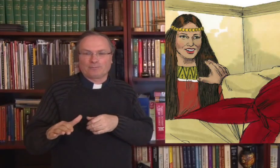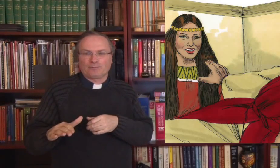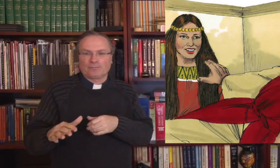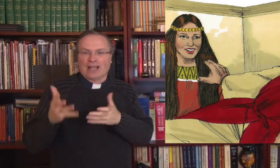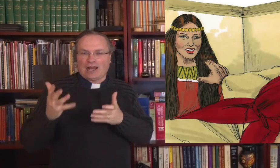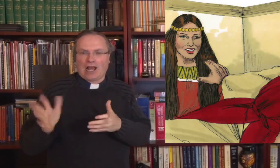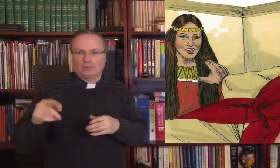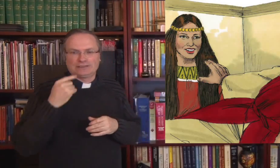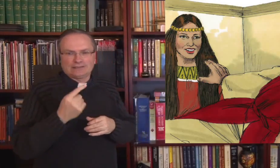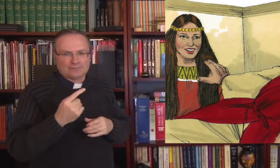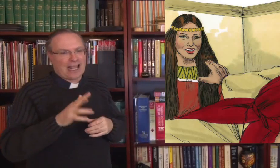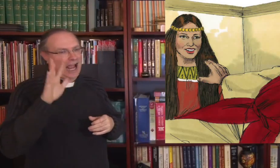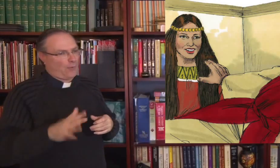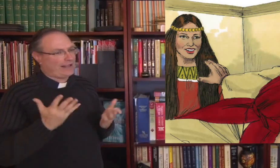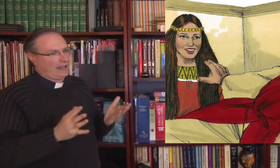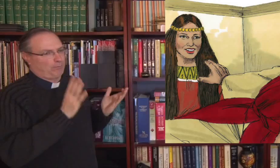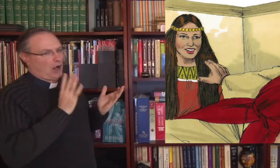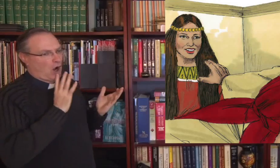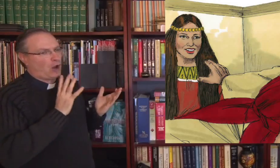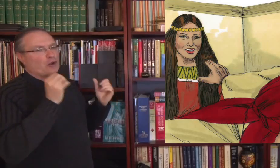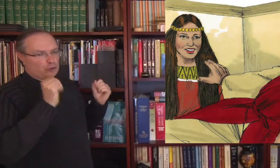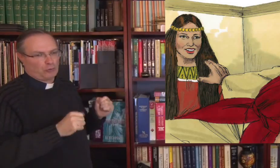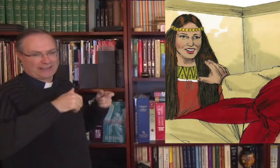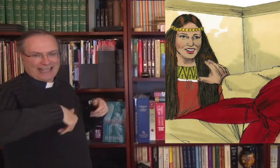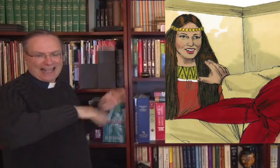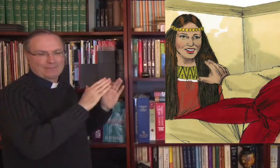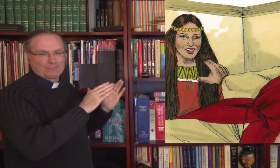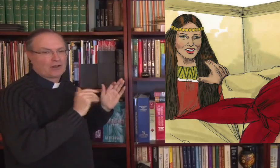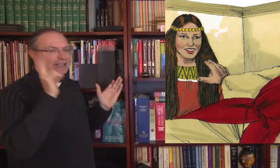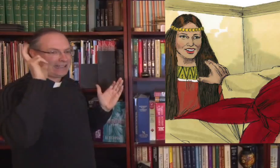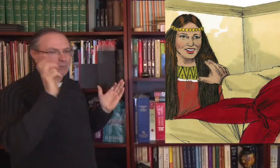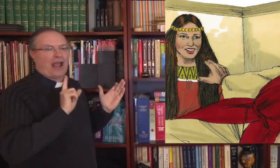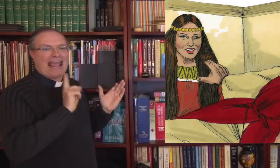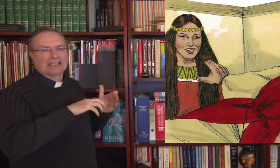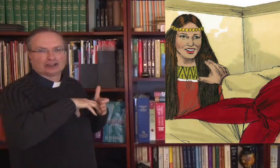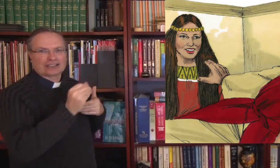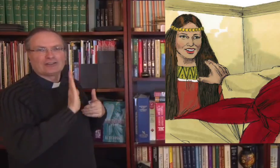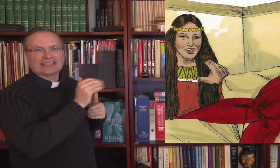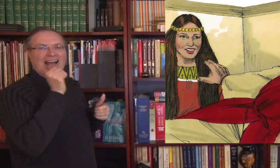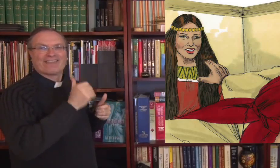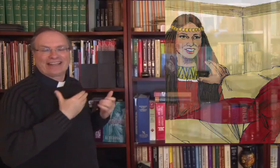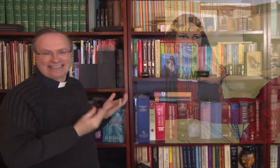Alors il lui dit: «À cause de cette parole, tu peux t’en aller: le démon est sorti de ta fille.»